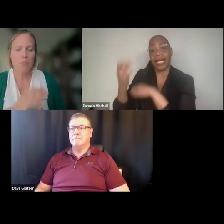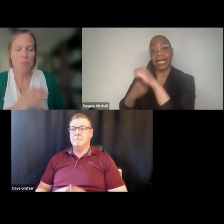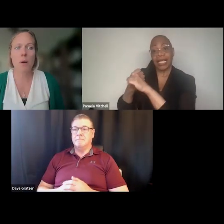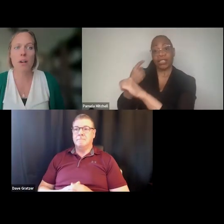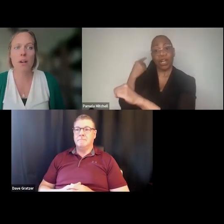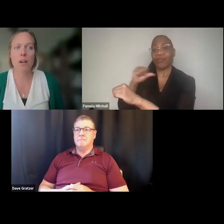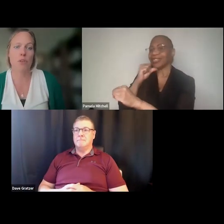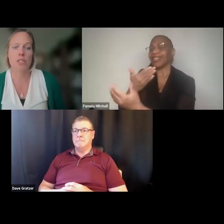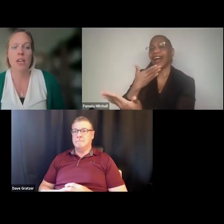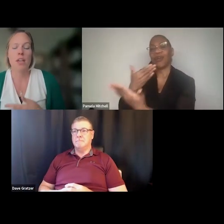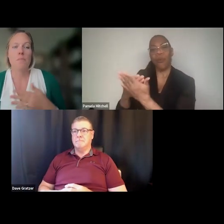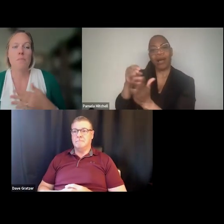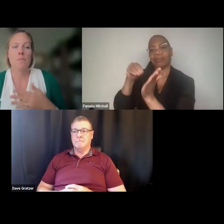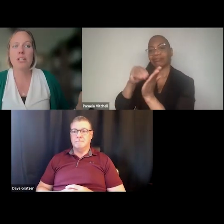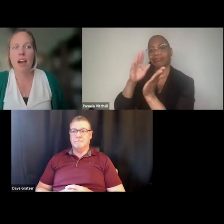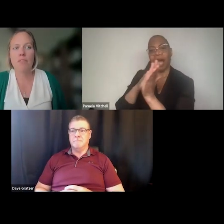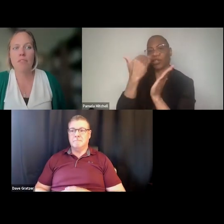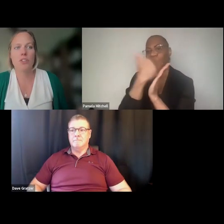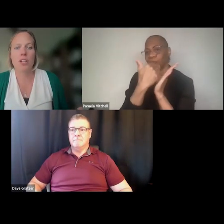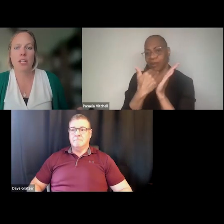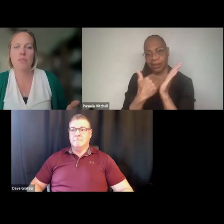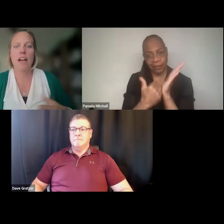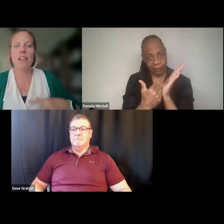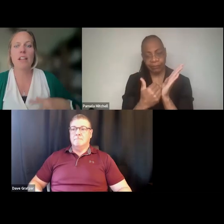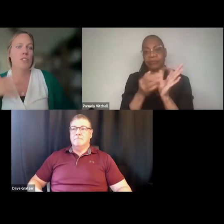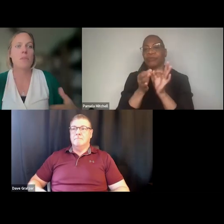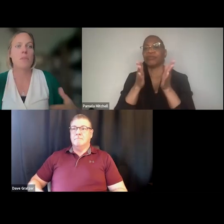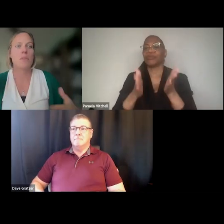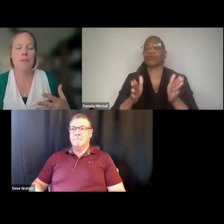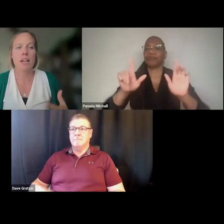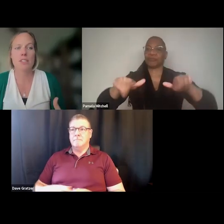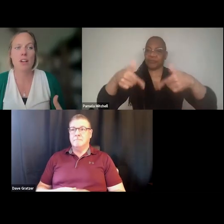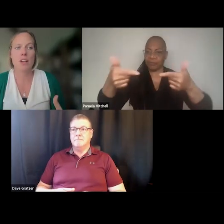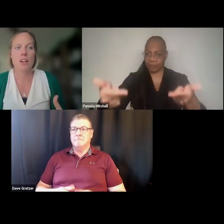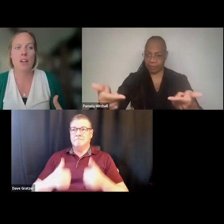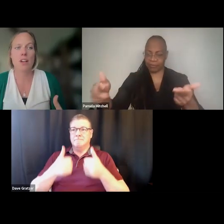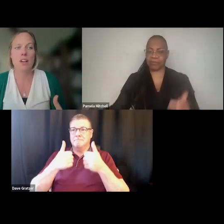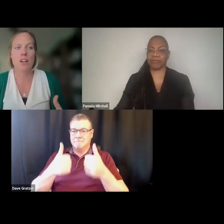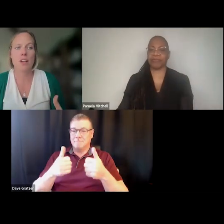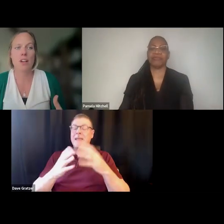También es posible que las personas no hayan tenido una lesión cerebral identificada si es algo que ocurrió como un incidente mayor.